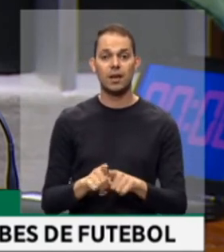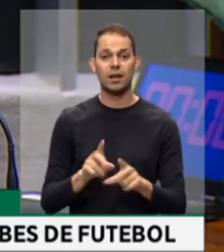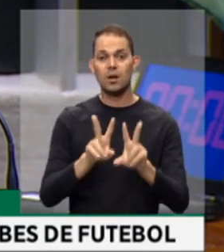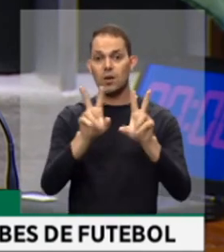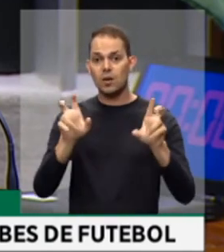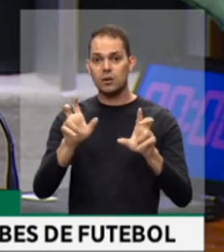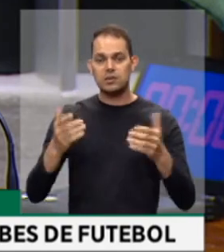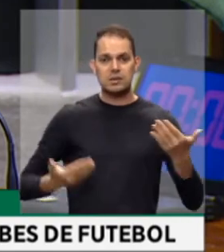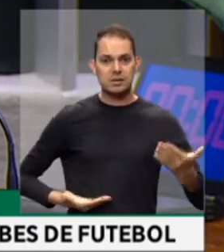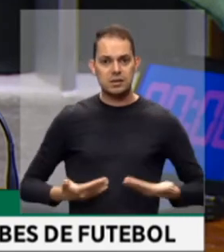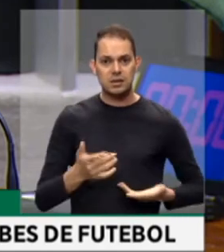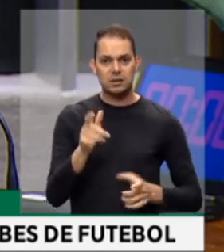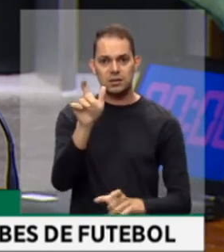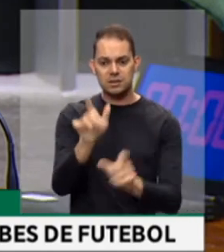DA TAQUIGRAFIA ... QUANDO SE